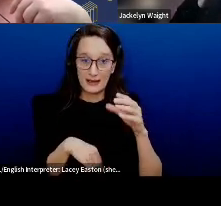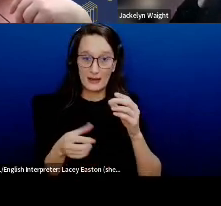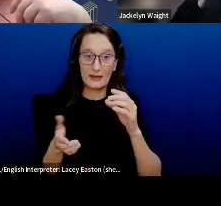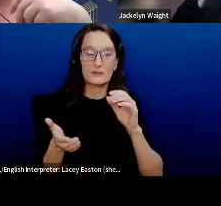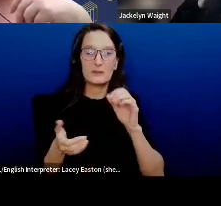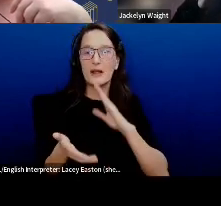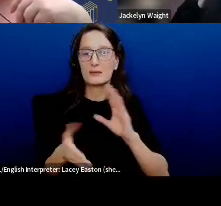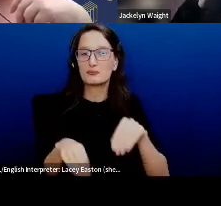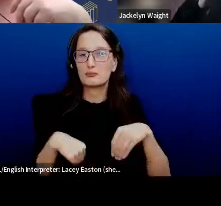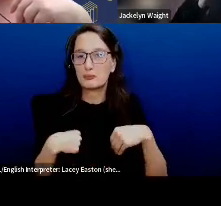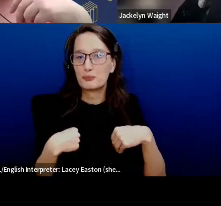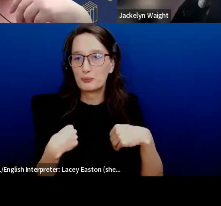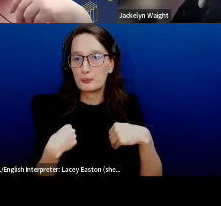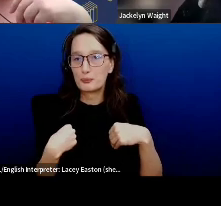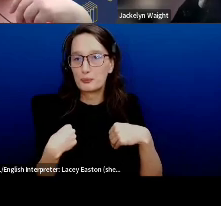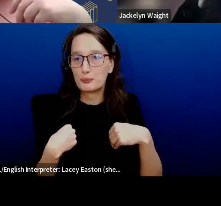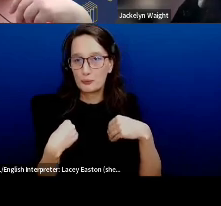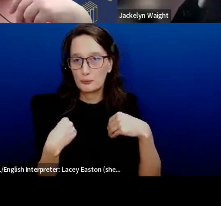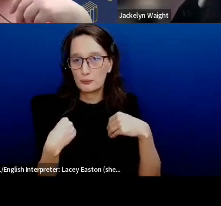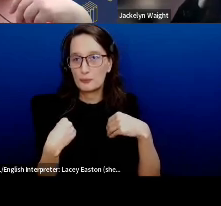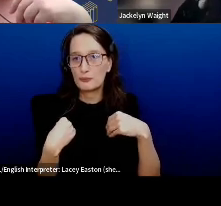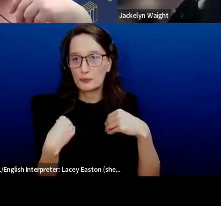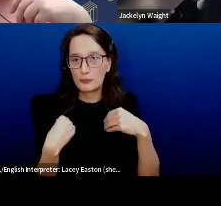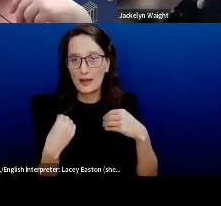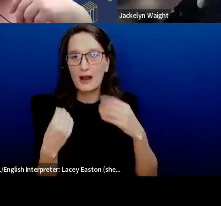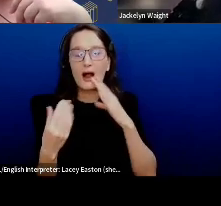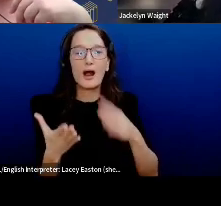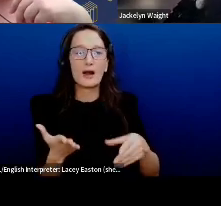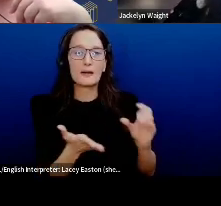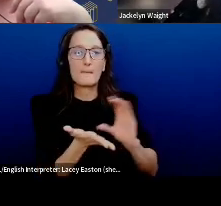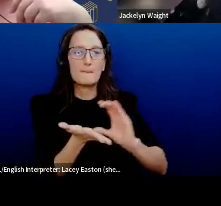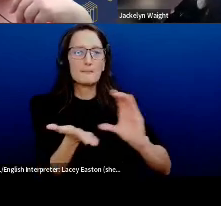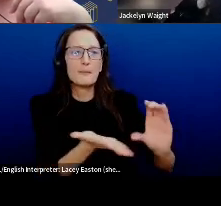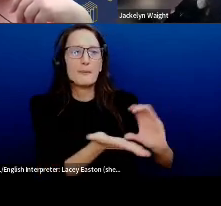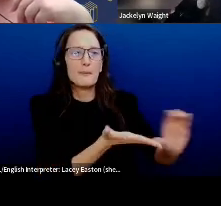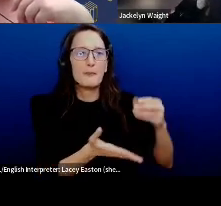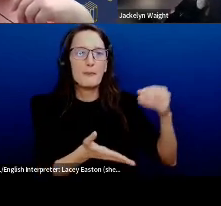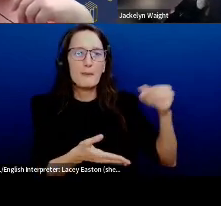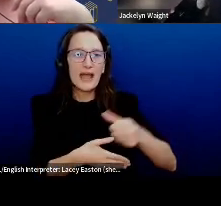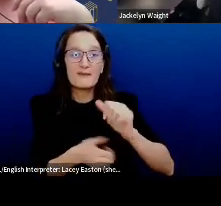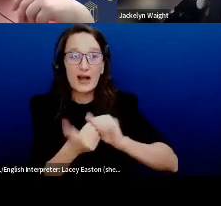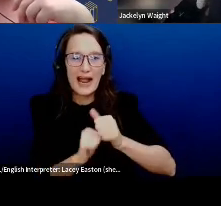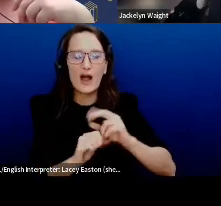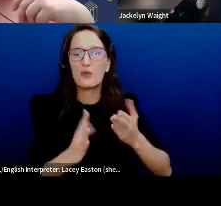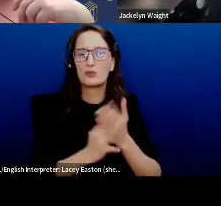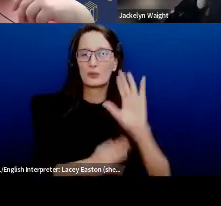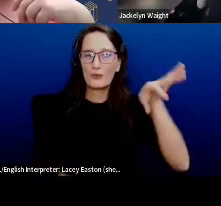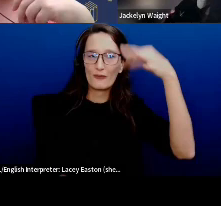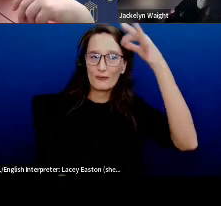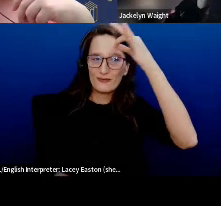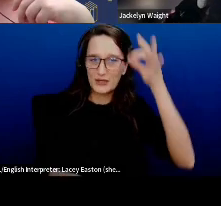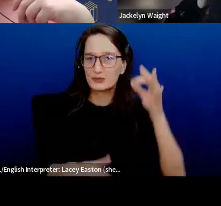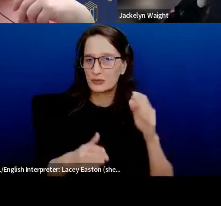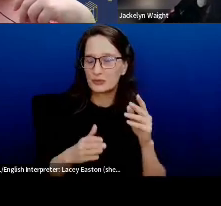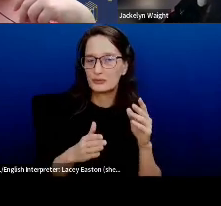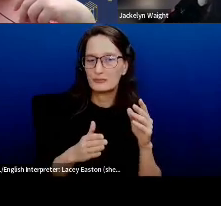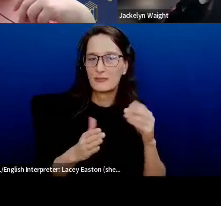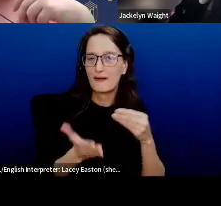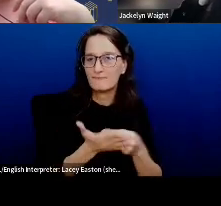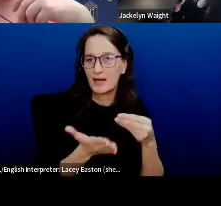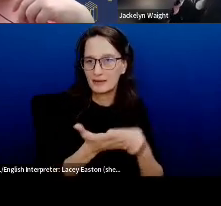solicitan a través de esta solicitud en línea o se descargan directamente. Diapositiva.